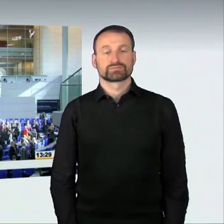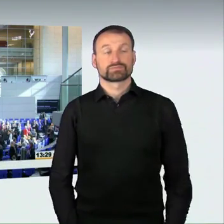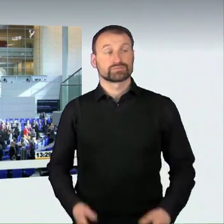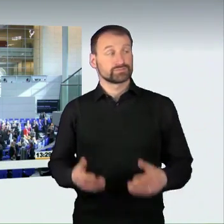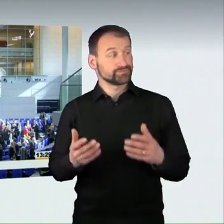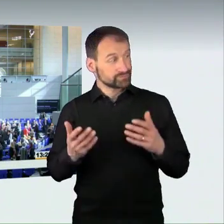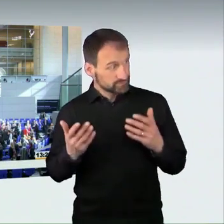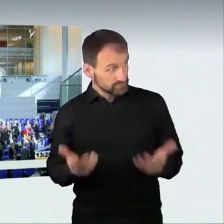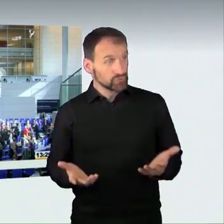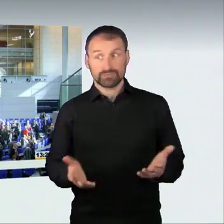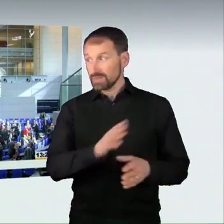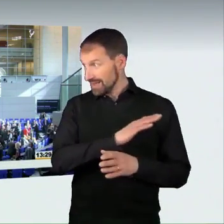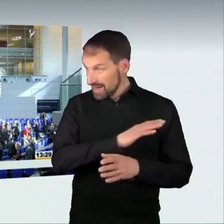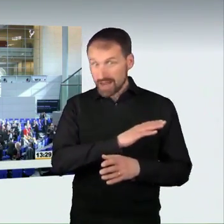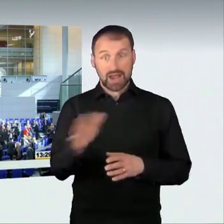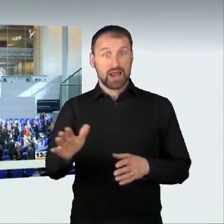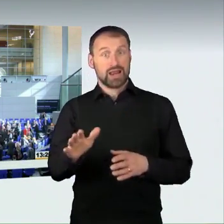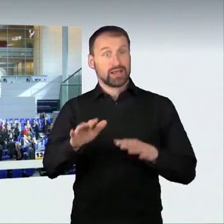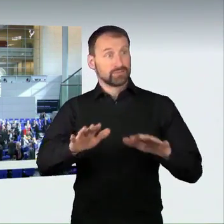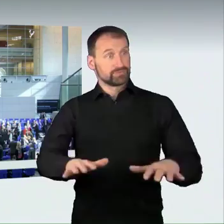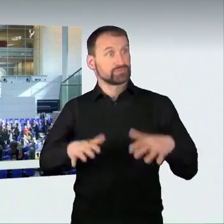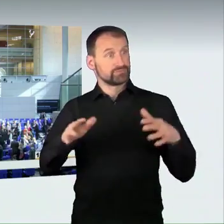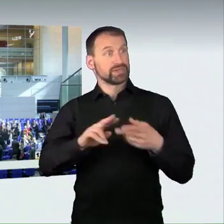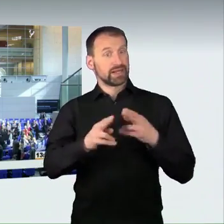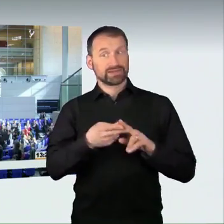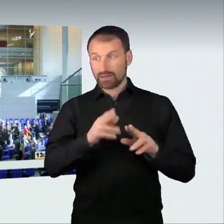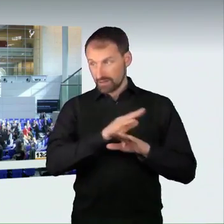Haben jetzt alle Mitglieder des Hauses ihre Stimmkarte abgegeben?